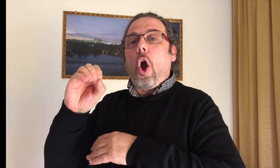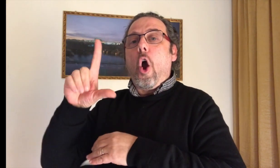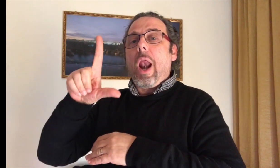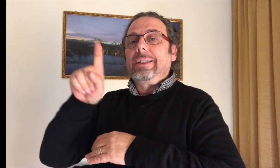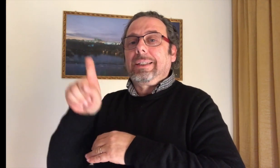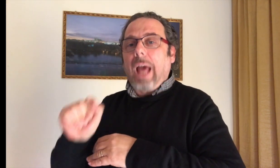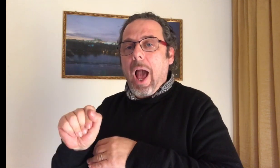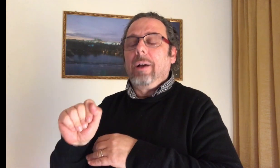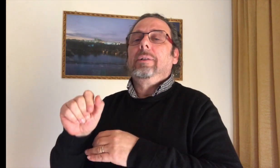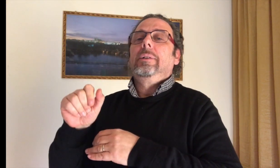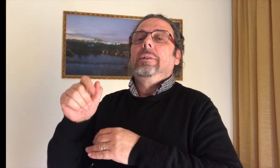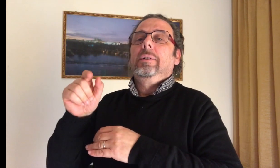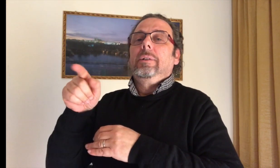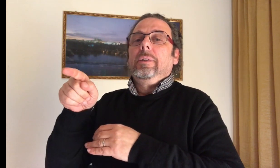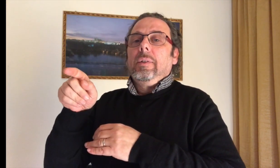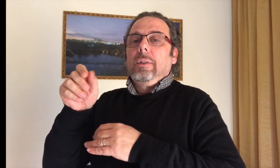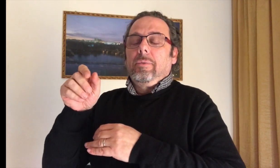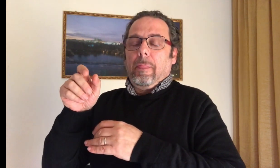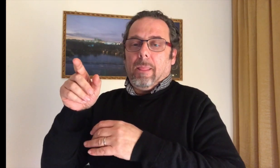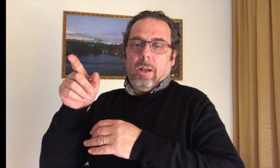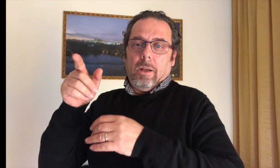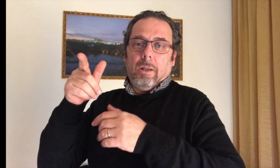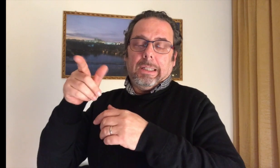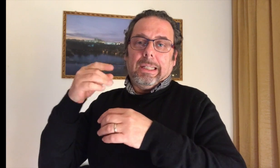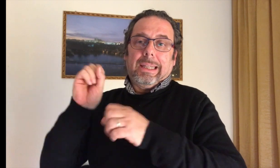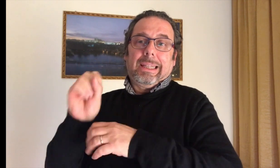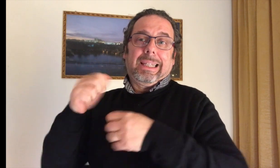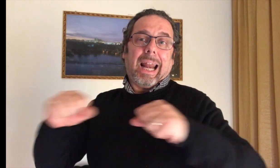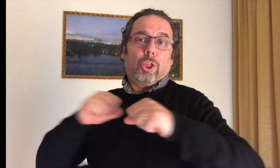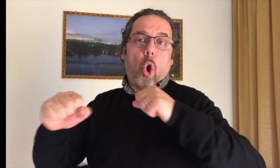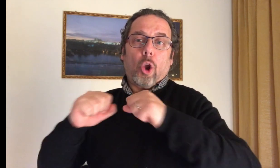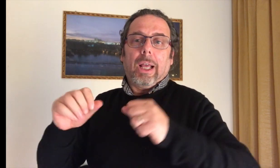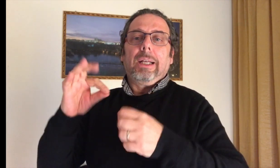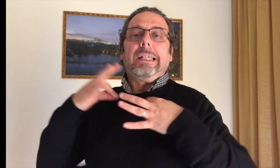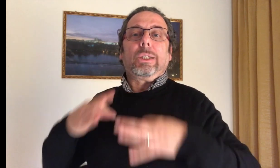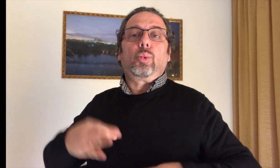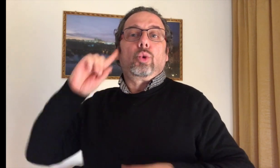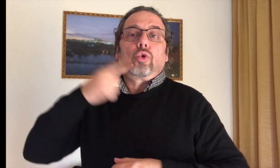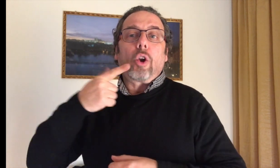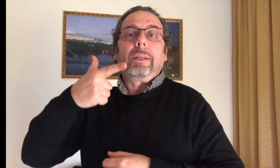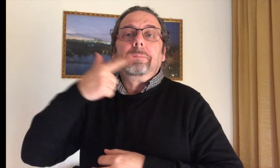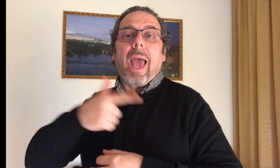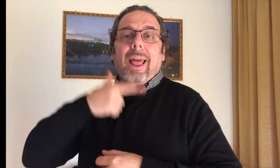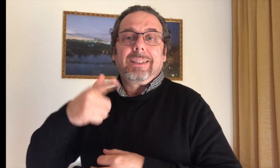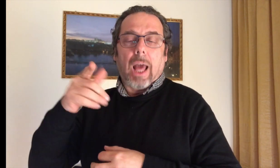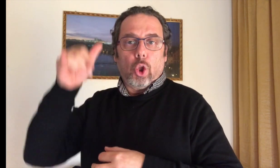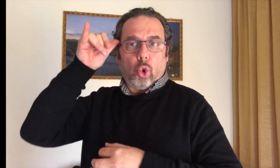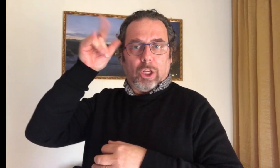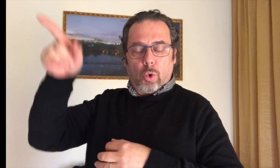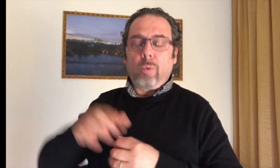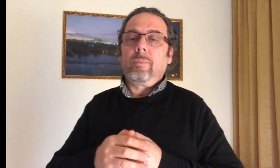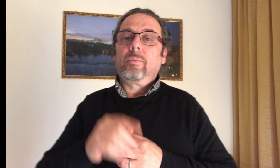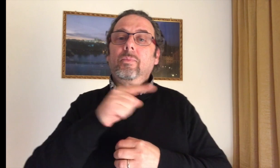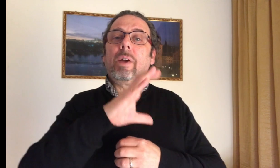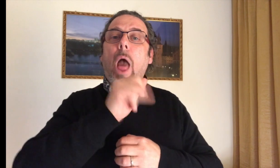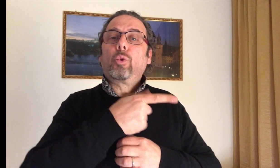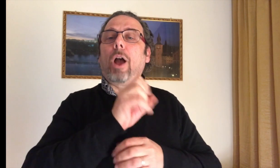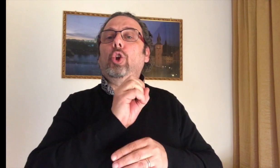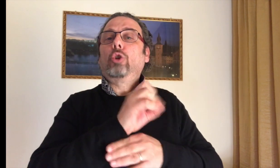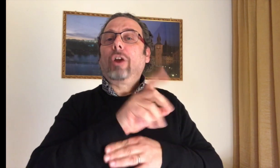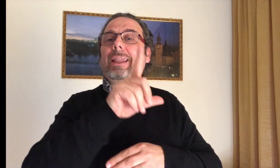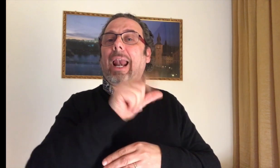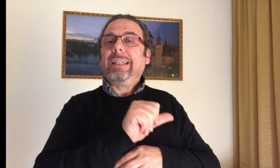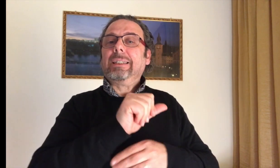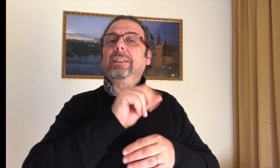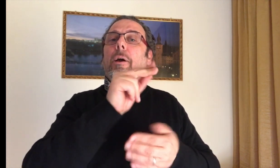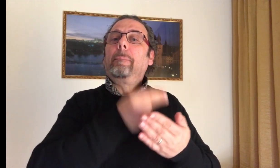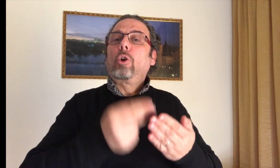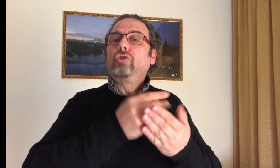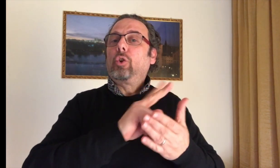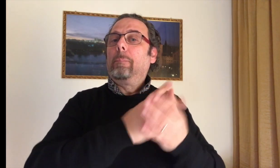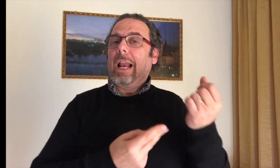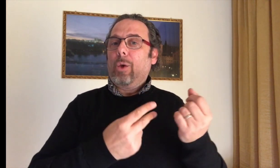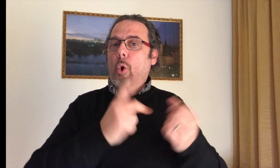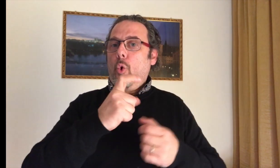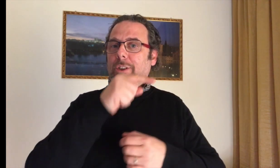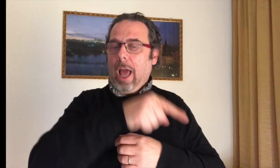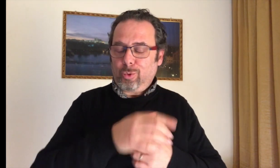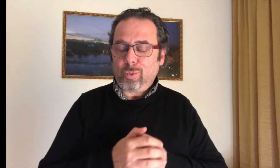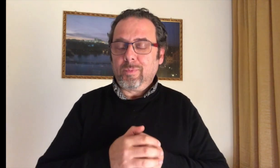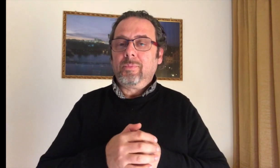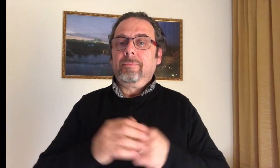il Dott. Dolza, Direttore dell’Istituto Sordi di Pianezza (TO) per il settore Università.